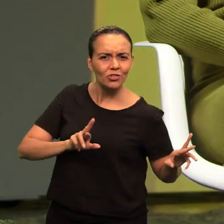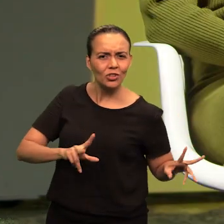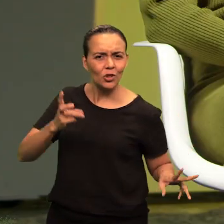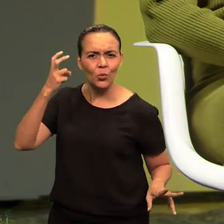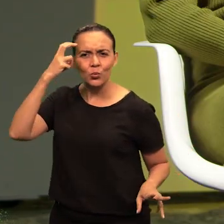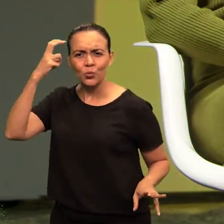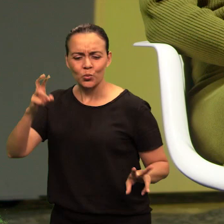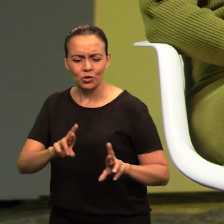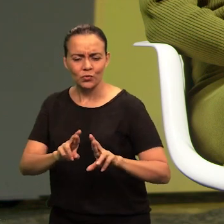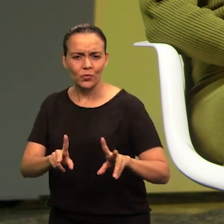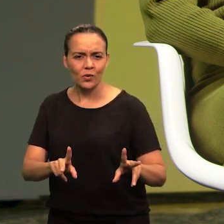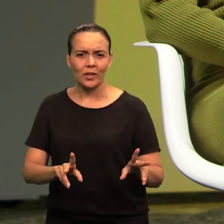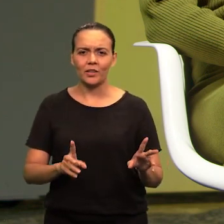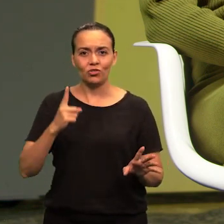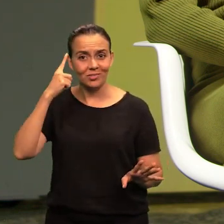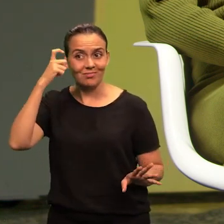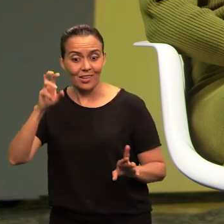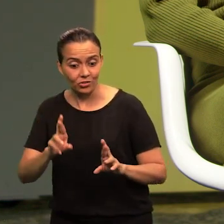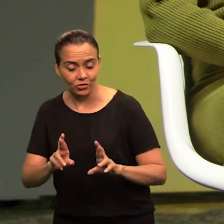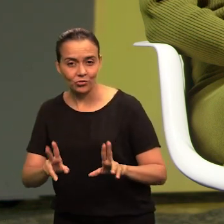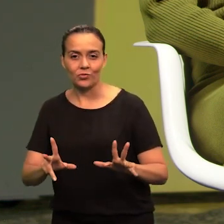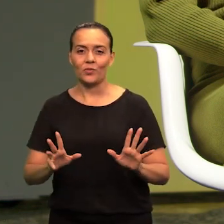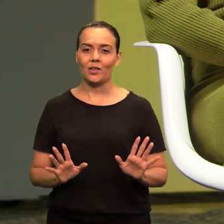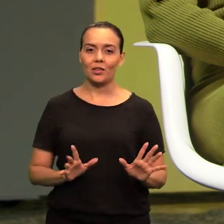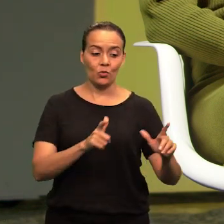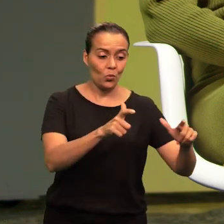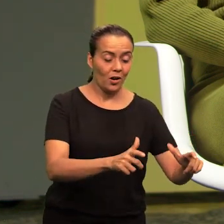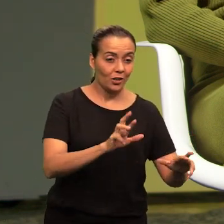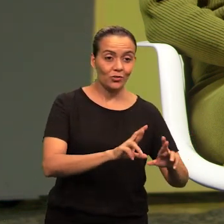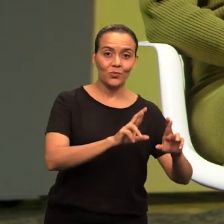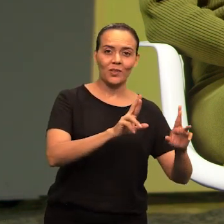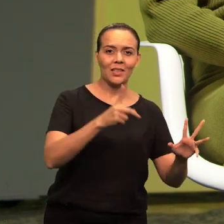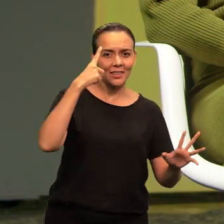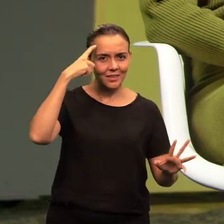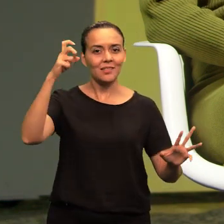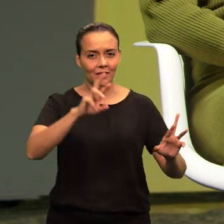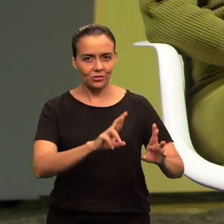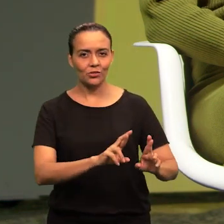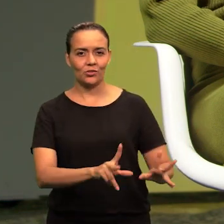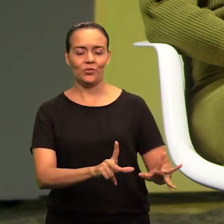produz as suas ideias, que podem ser intercambiáveis,